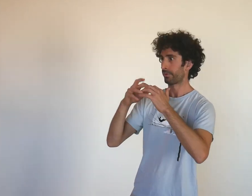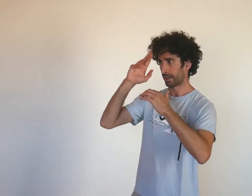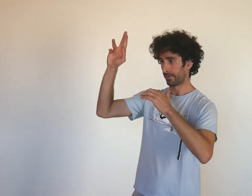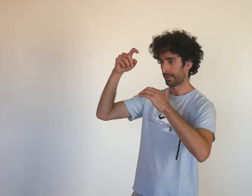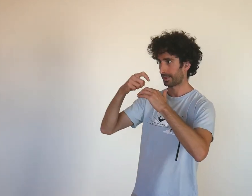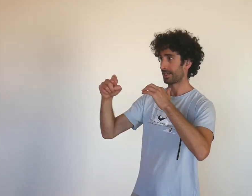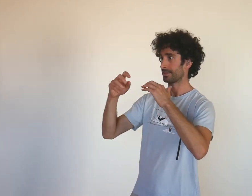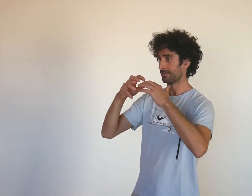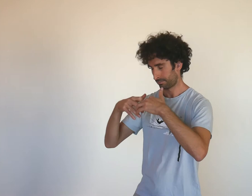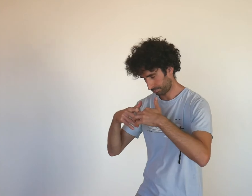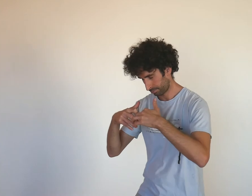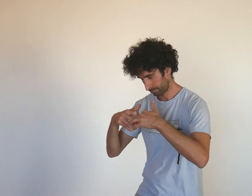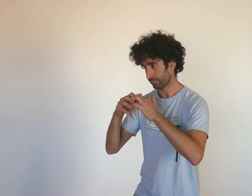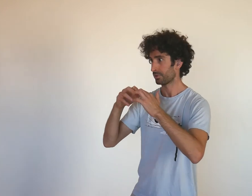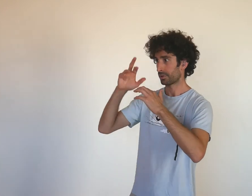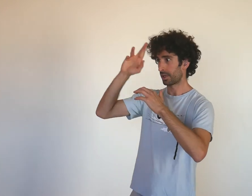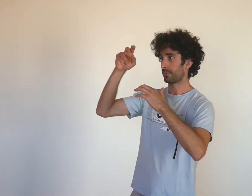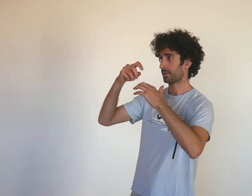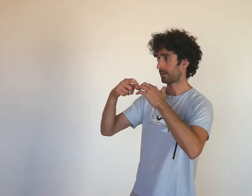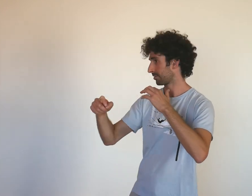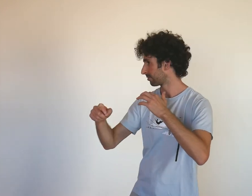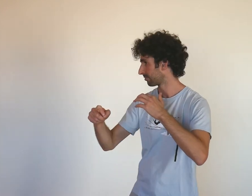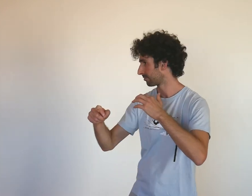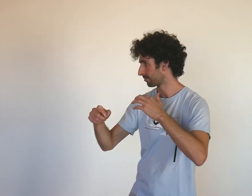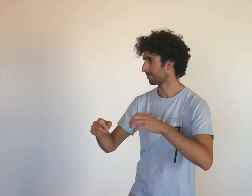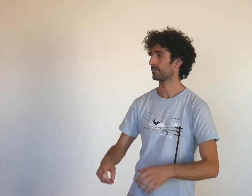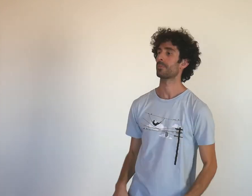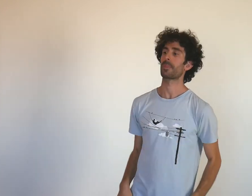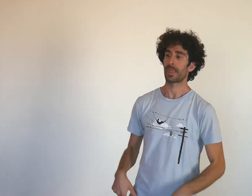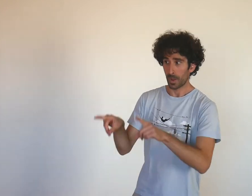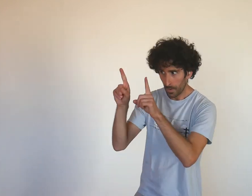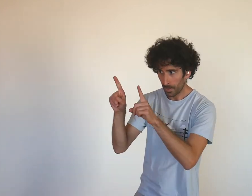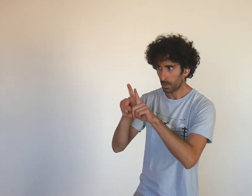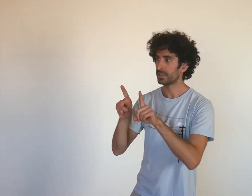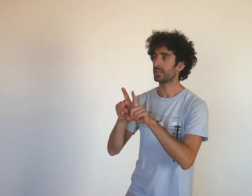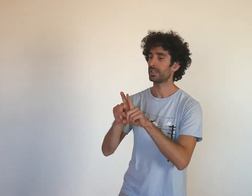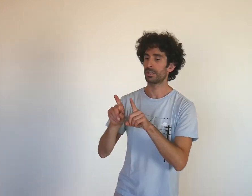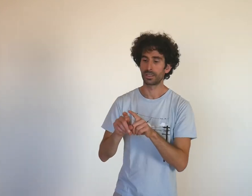activé plusieurs fois, garde une trace des rêves. Aussi,